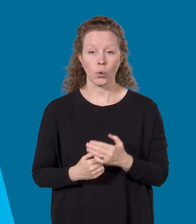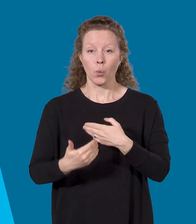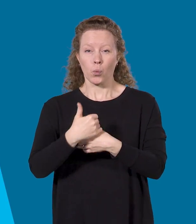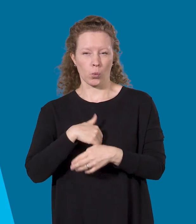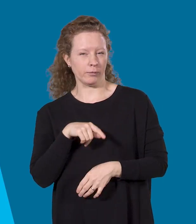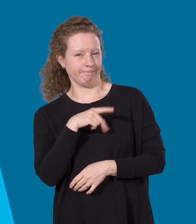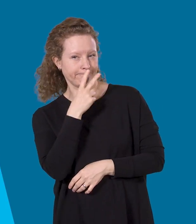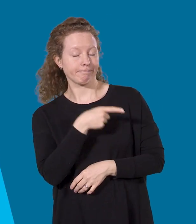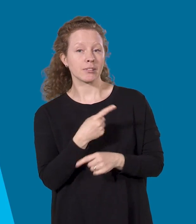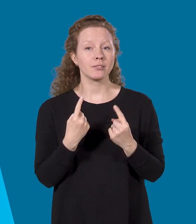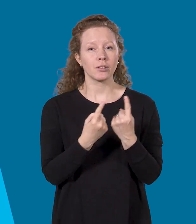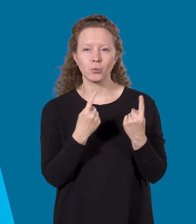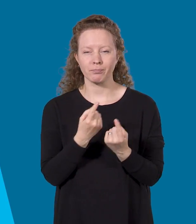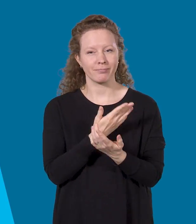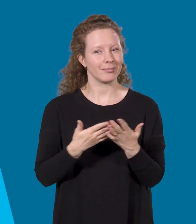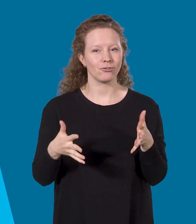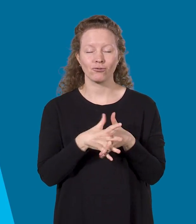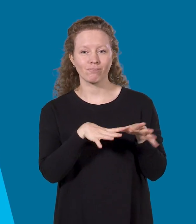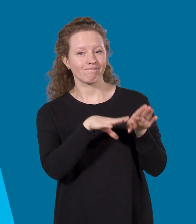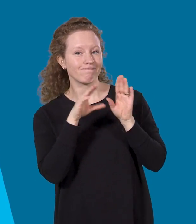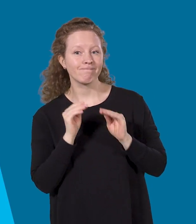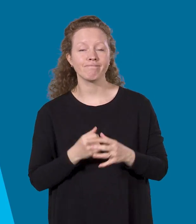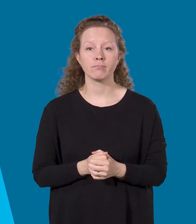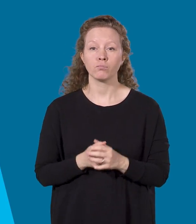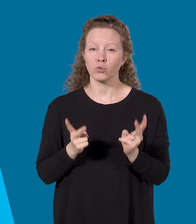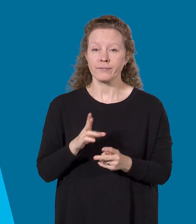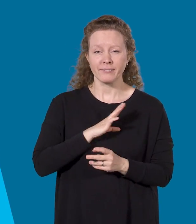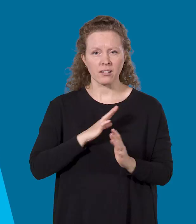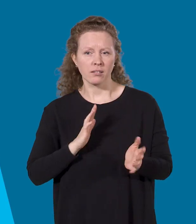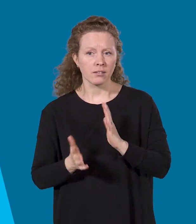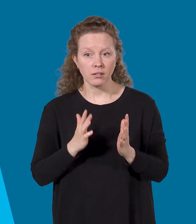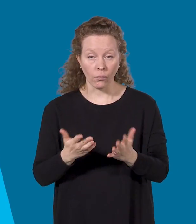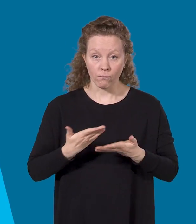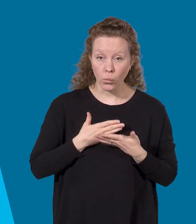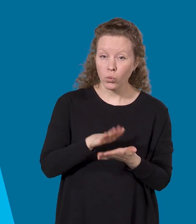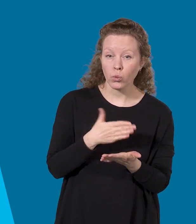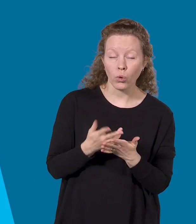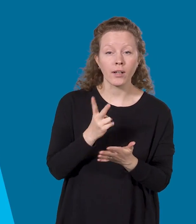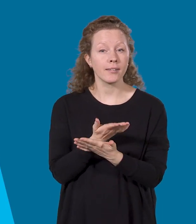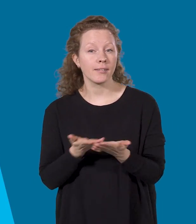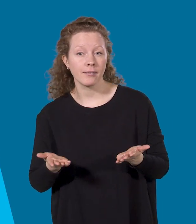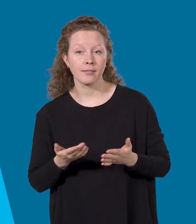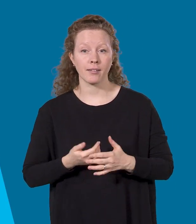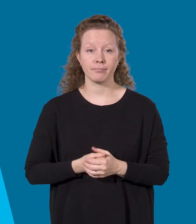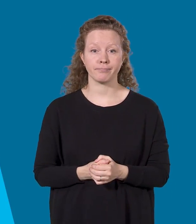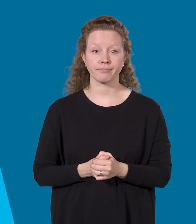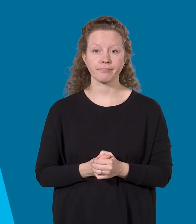För kunden är situationen svåröverskådlig och det är osäkert om man får en tolk eller inte.